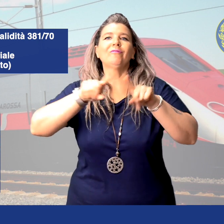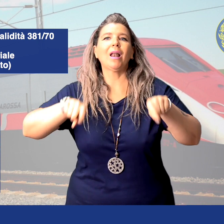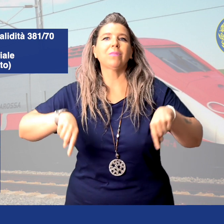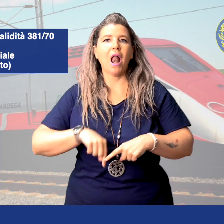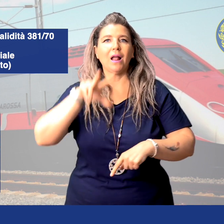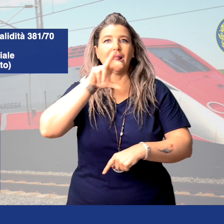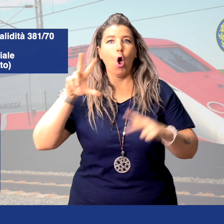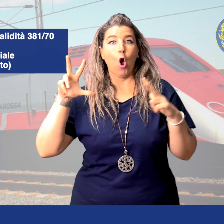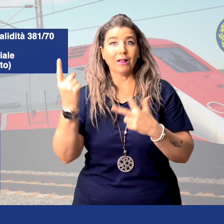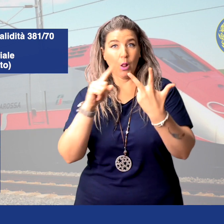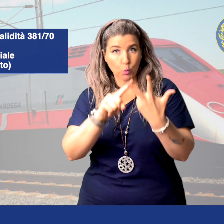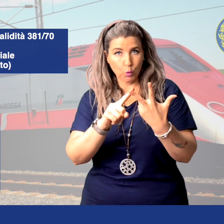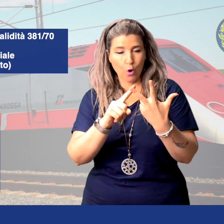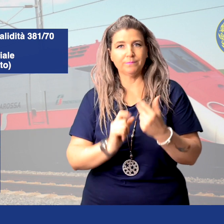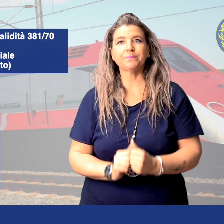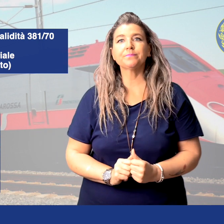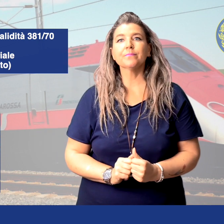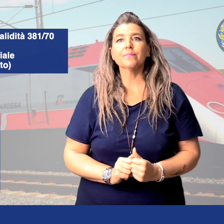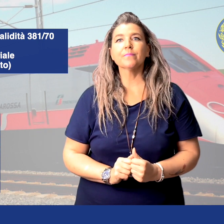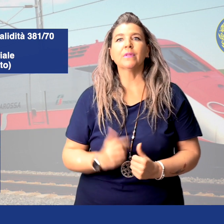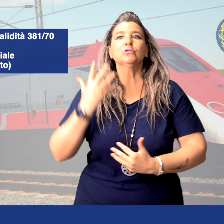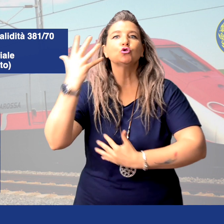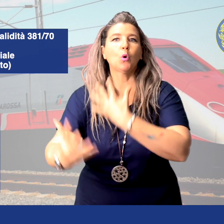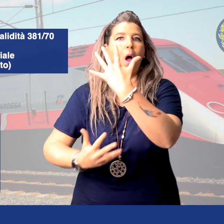verbale di riconoscimento della Legge 381/70